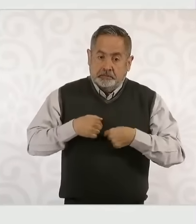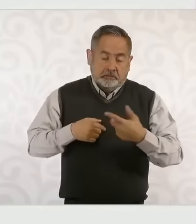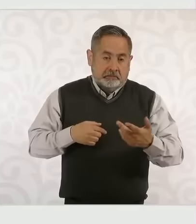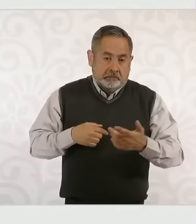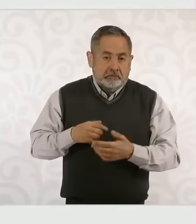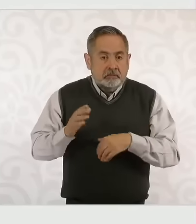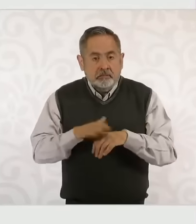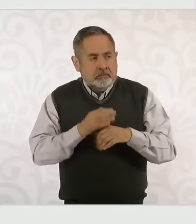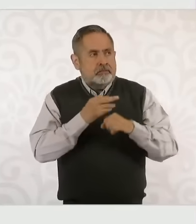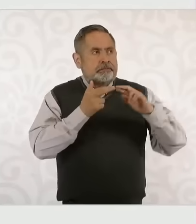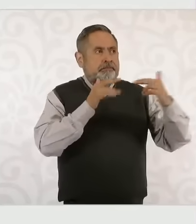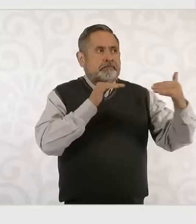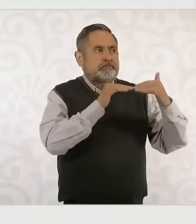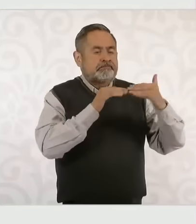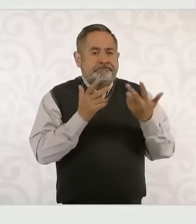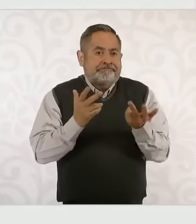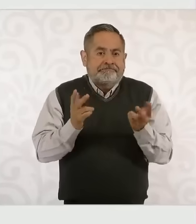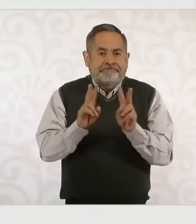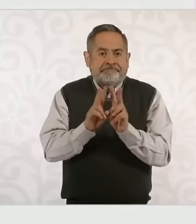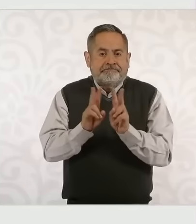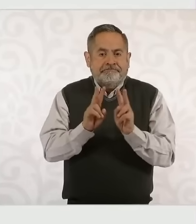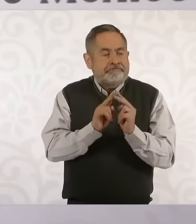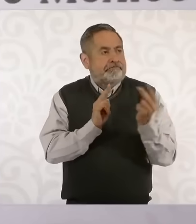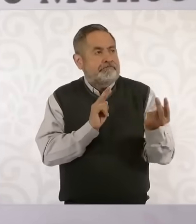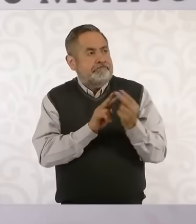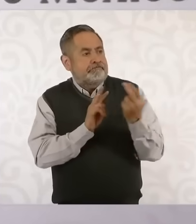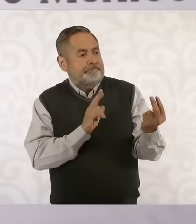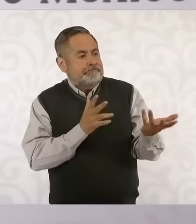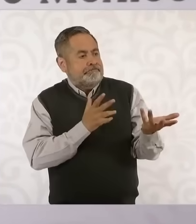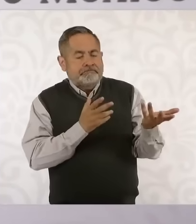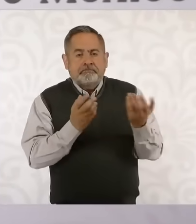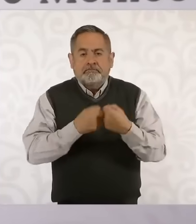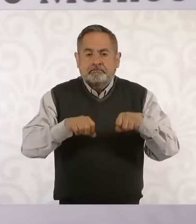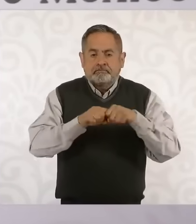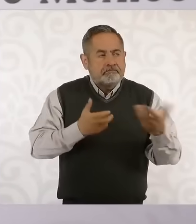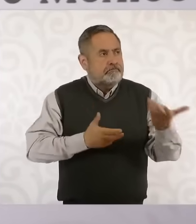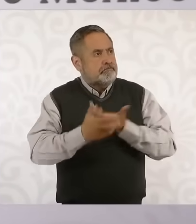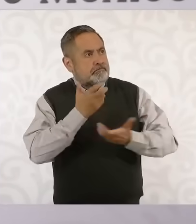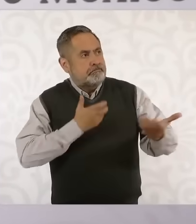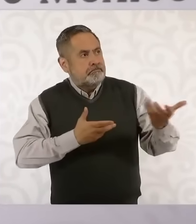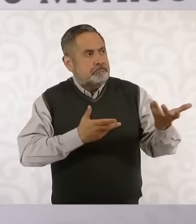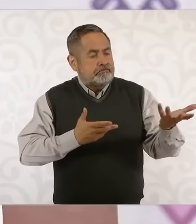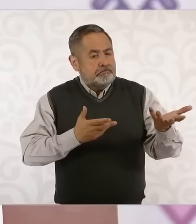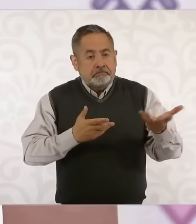la relación que tenemos, pues somos vecinos, somos socios comerciales y en materia de seguridad están